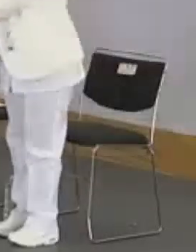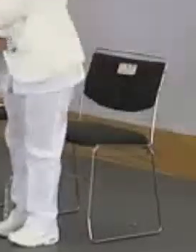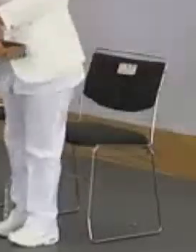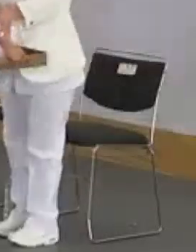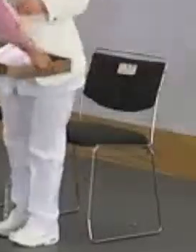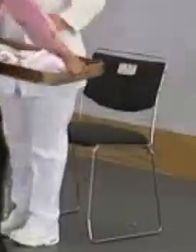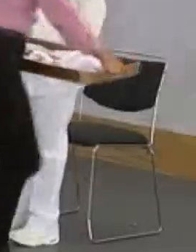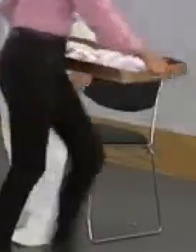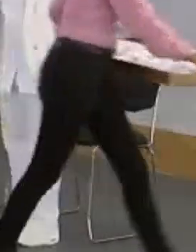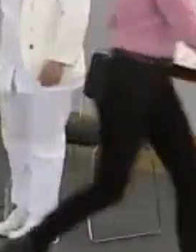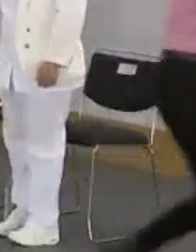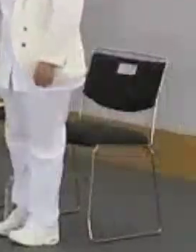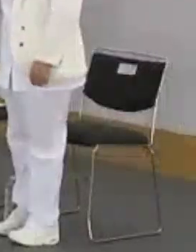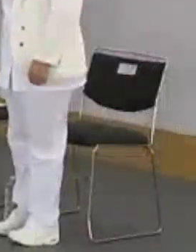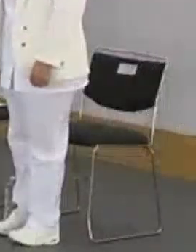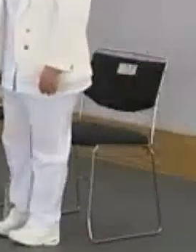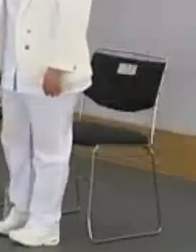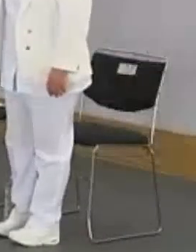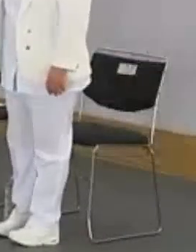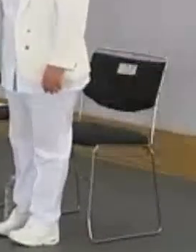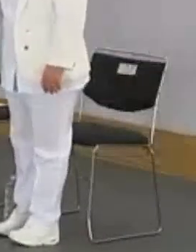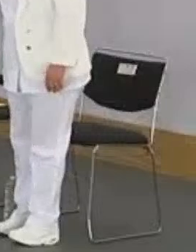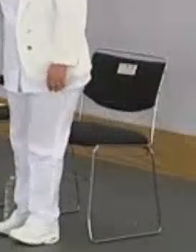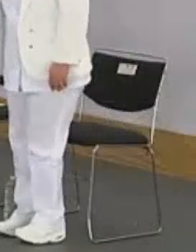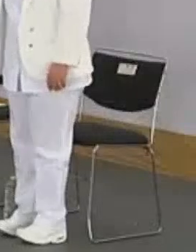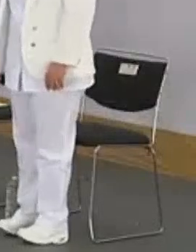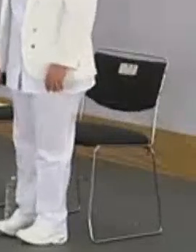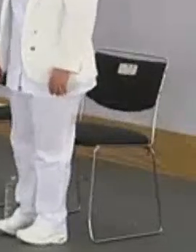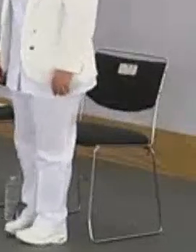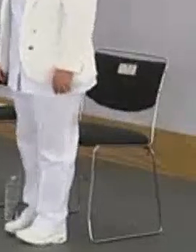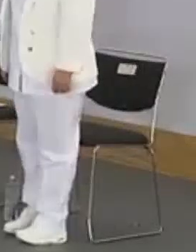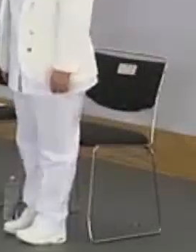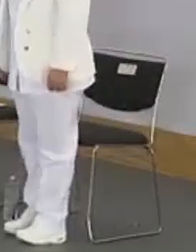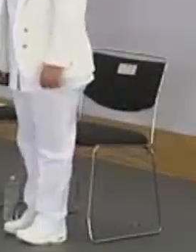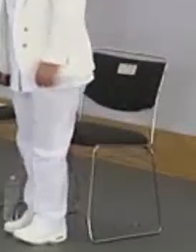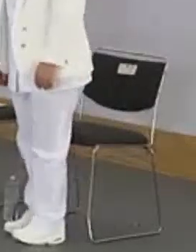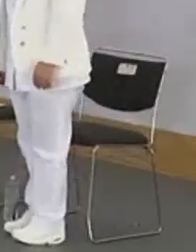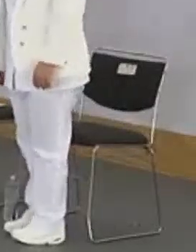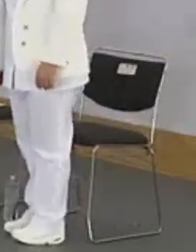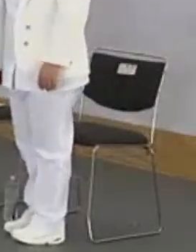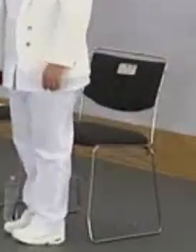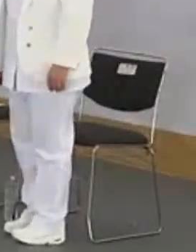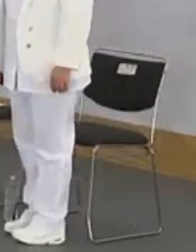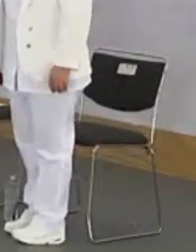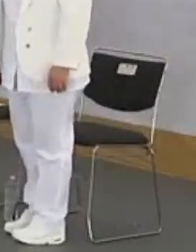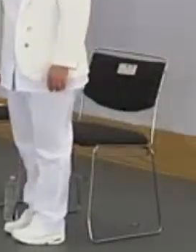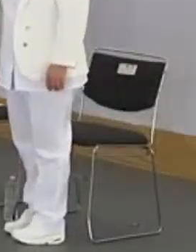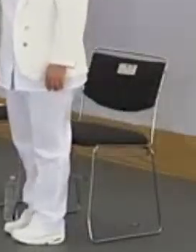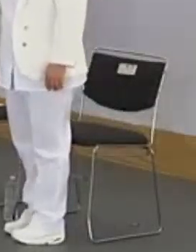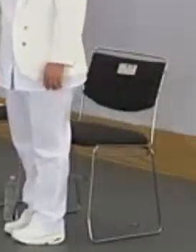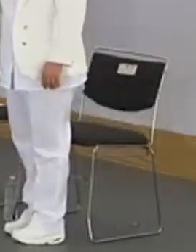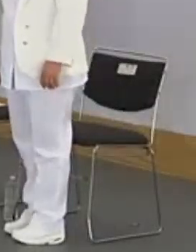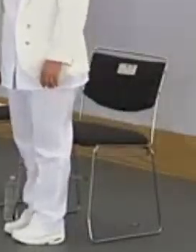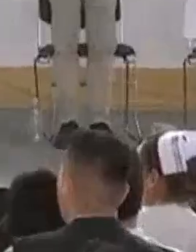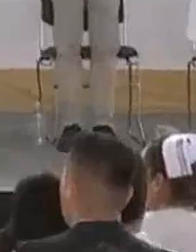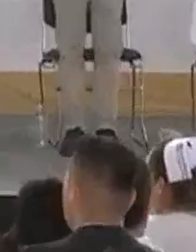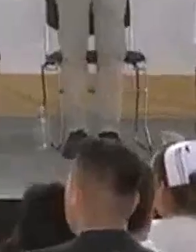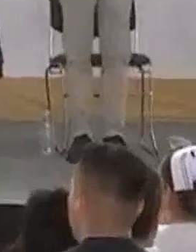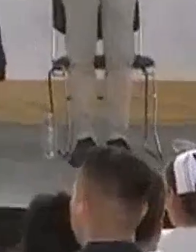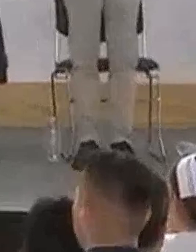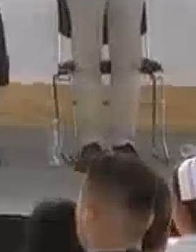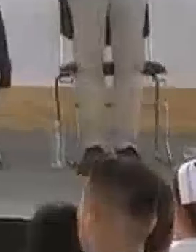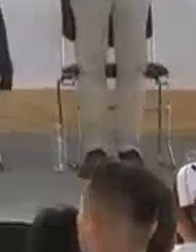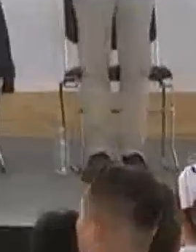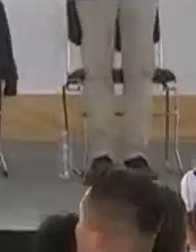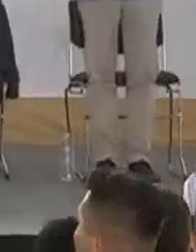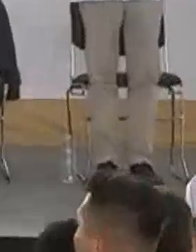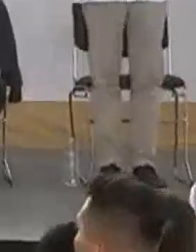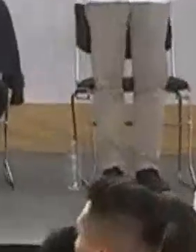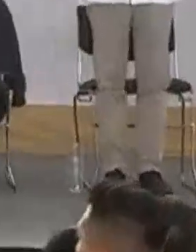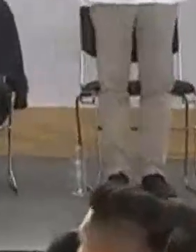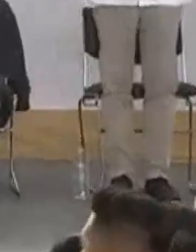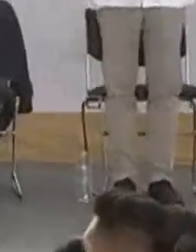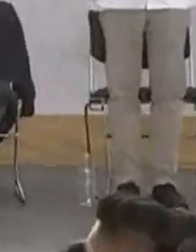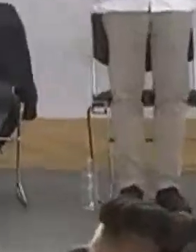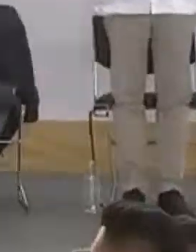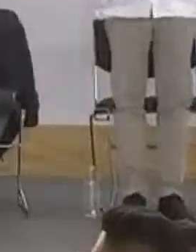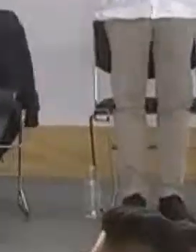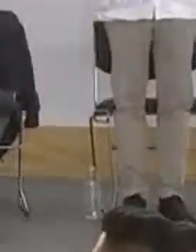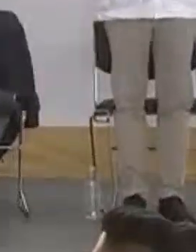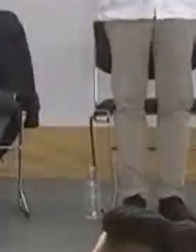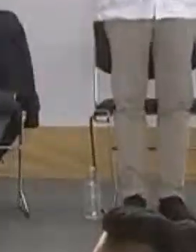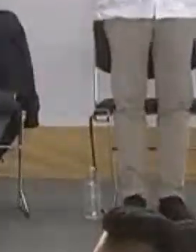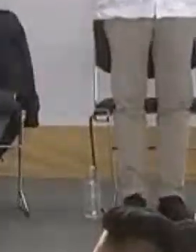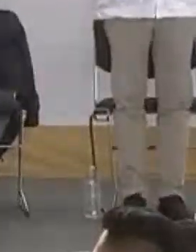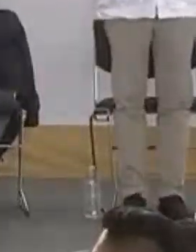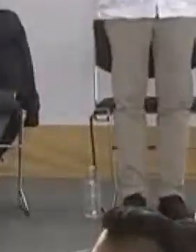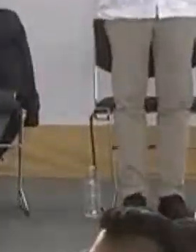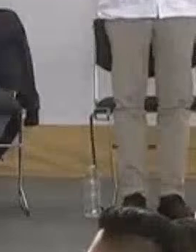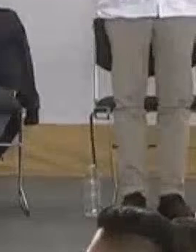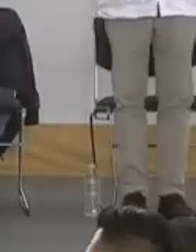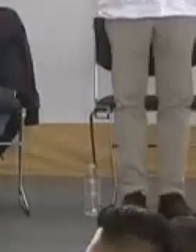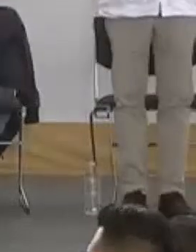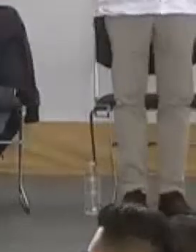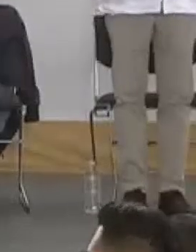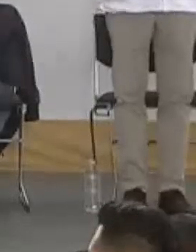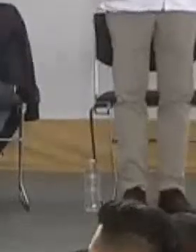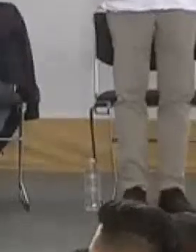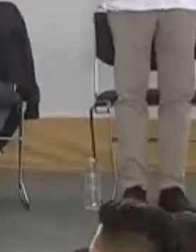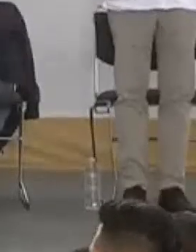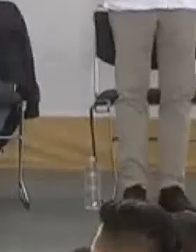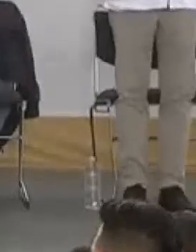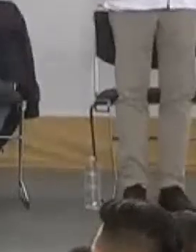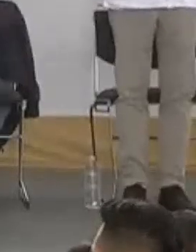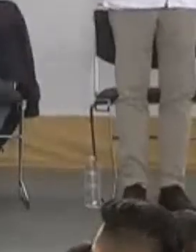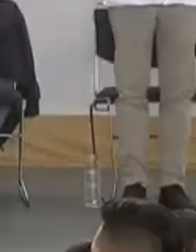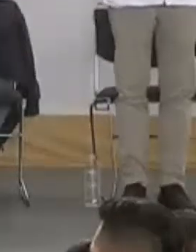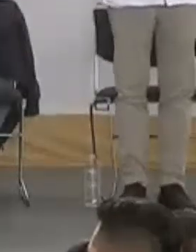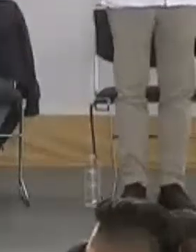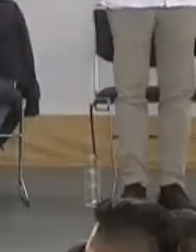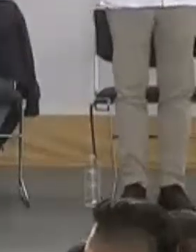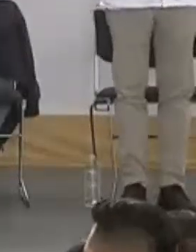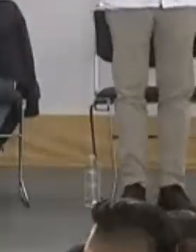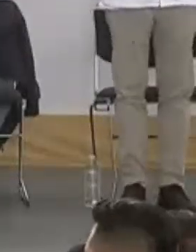le solicitamos guardar el debido respeto para entonar nuestro himno nacional mexicano.